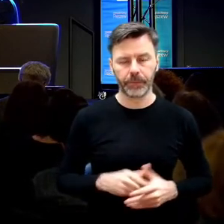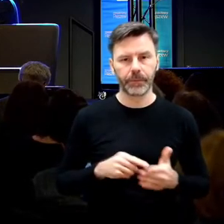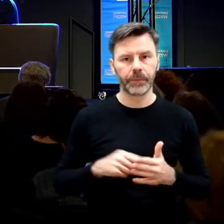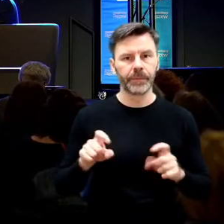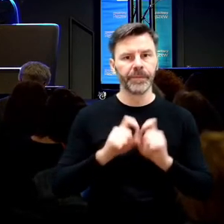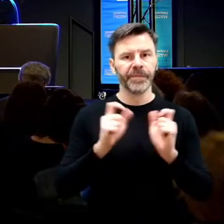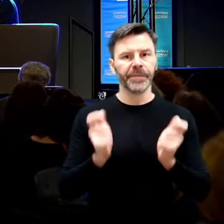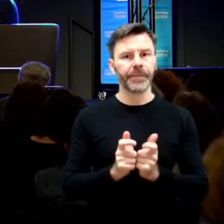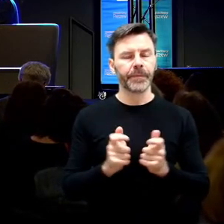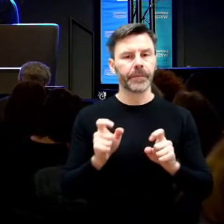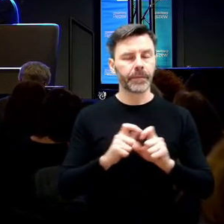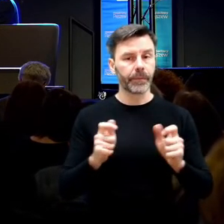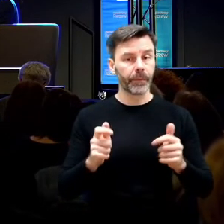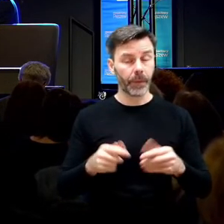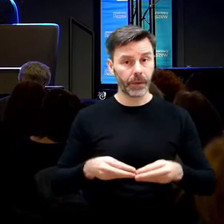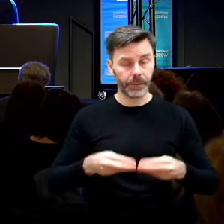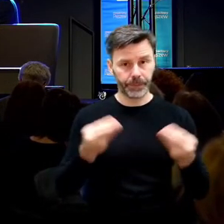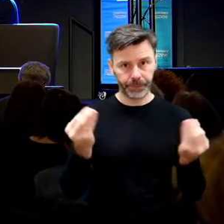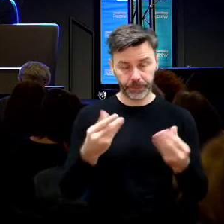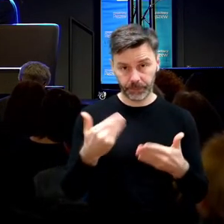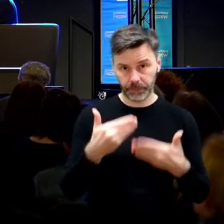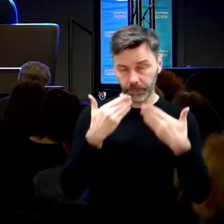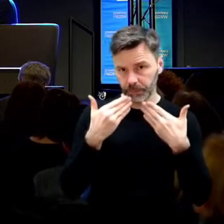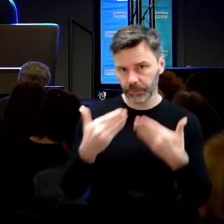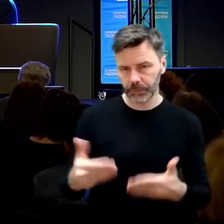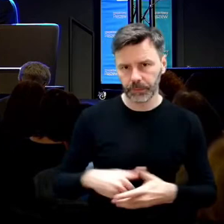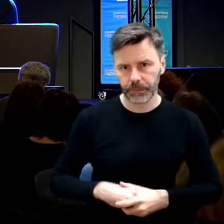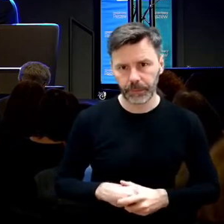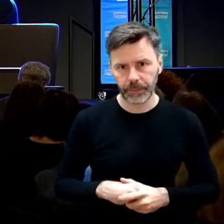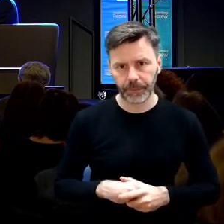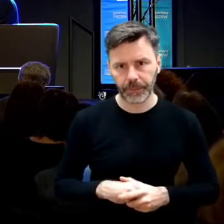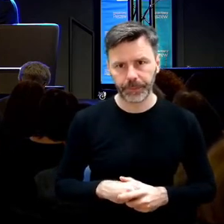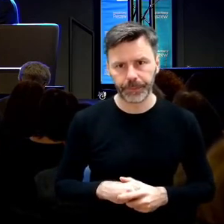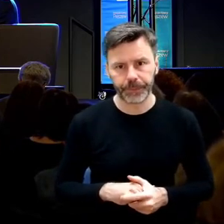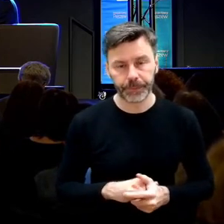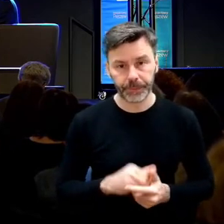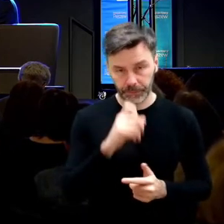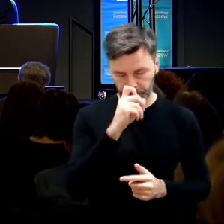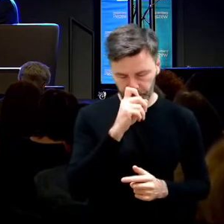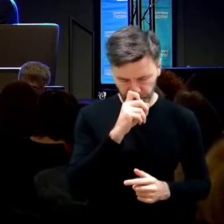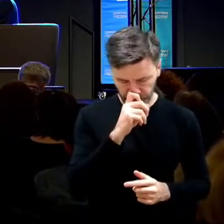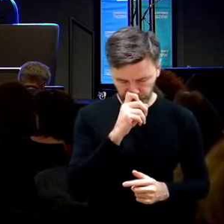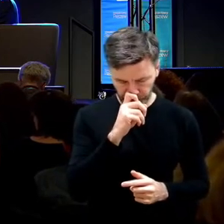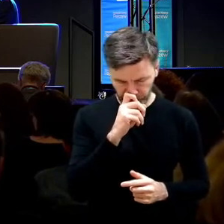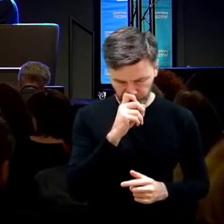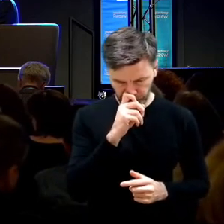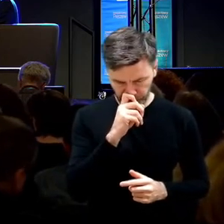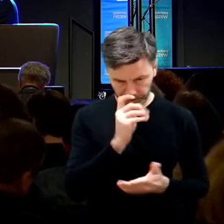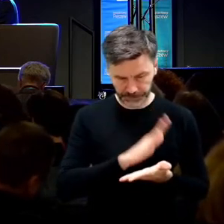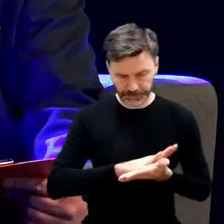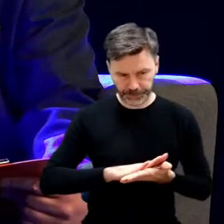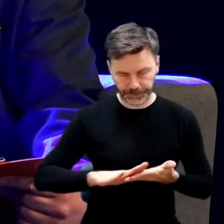gdyby nie instrumenty finansowania tych przedsięwzięć. To, co jest takim wspólnym mianownikiem tych wszystkich gmin,